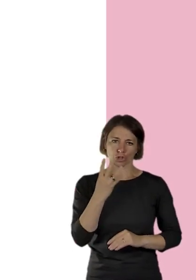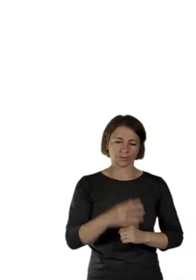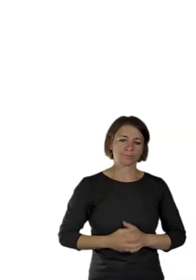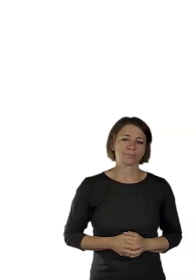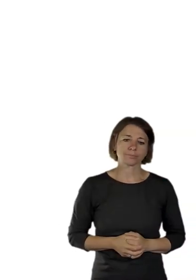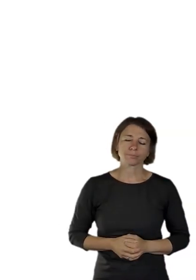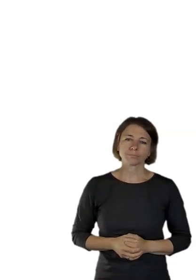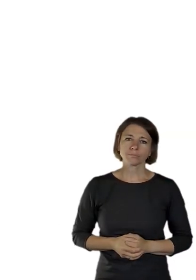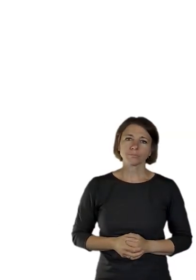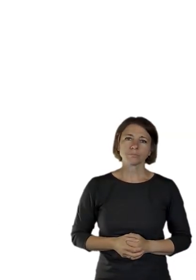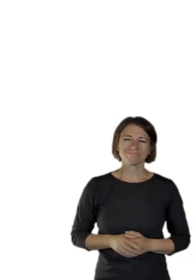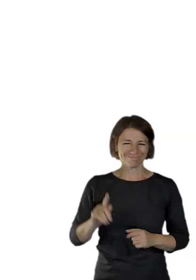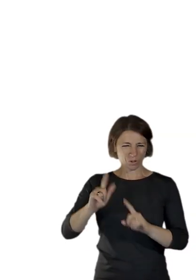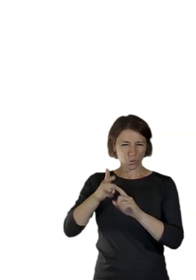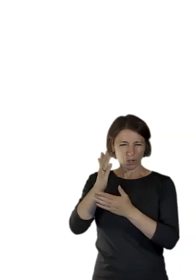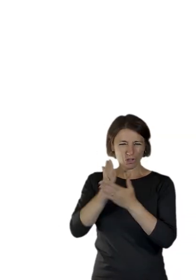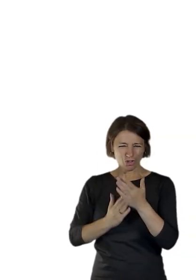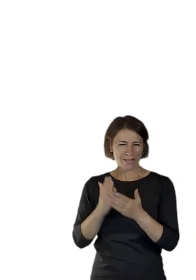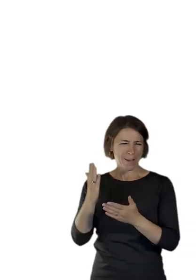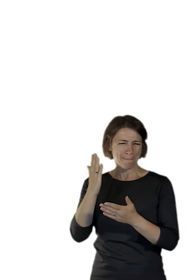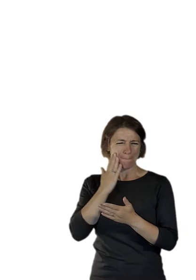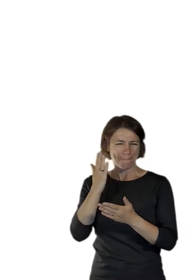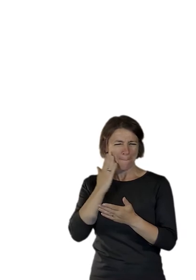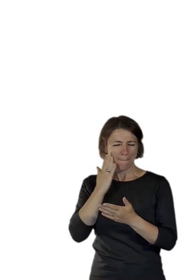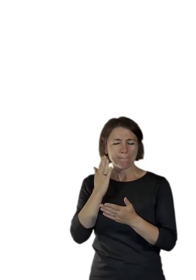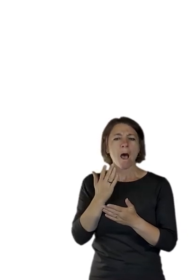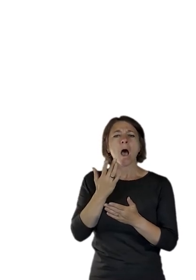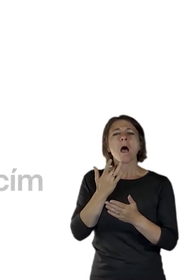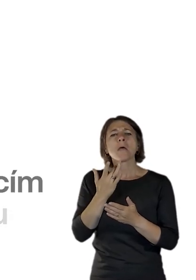Grafická část Metropolitního plánu je zpracována v měřítku 1:10 000